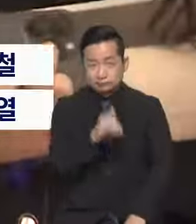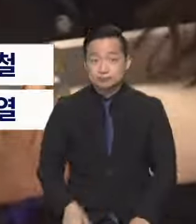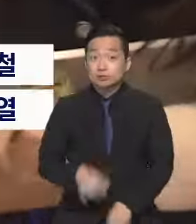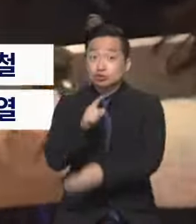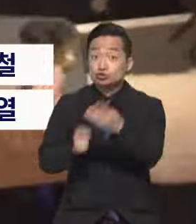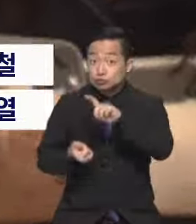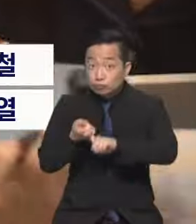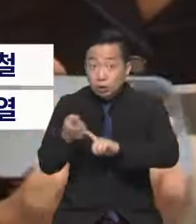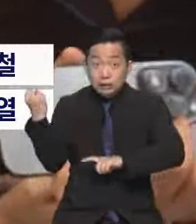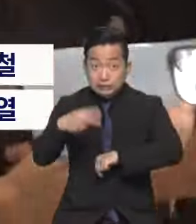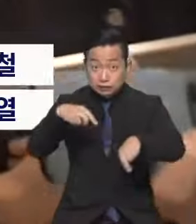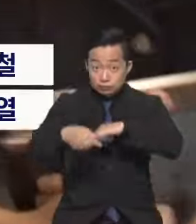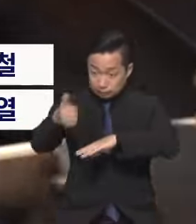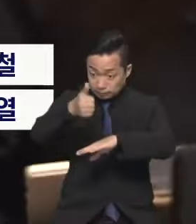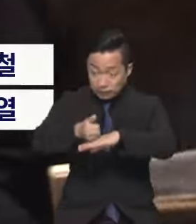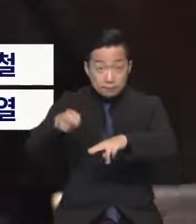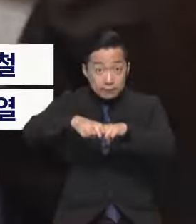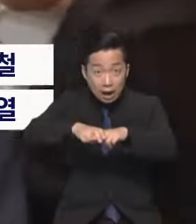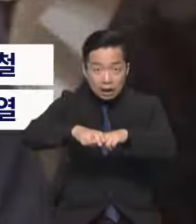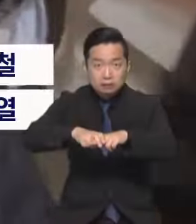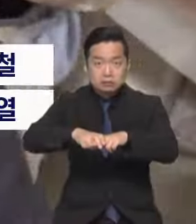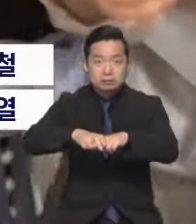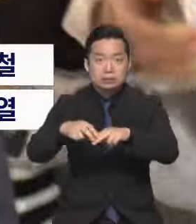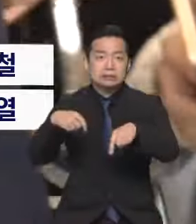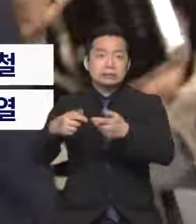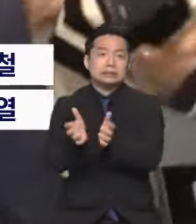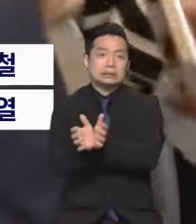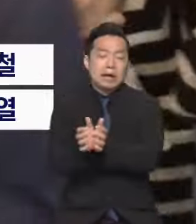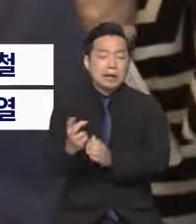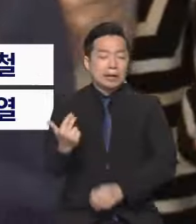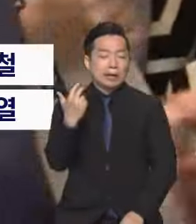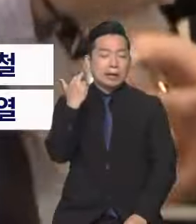친윤 핵심이 다시 지휘봉을 잡는 데 대한 당 안팎의 비판적 시선을 의식한 결정으로